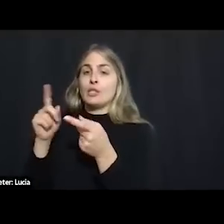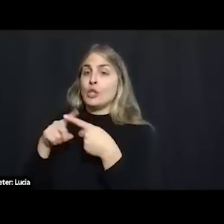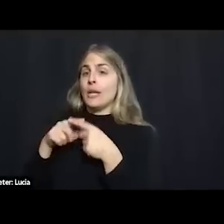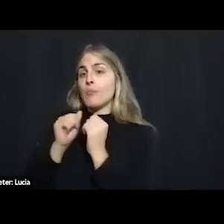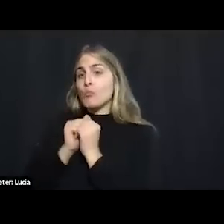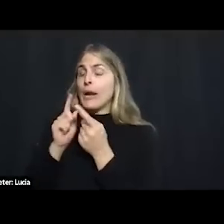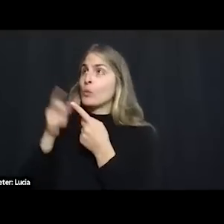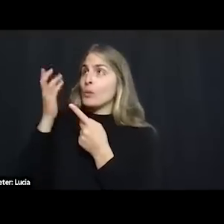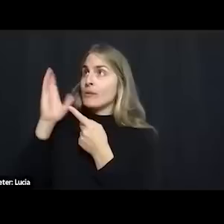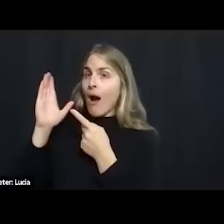y no puede quedarse.